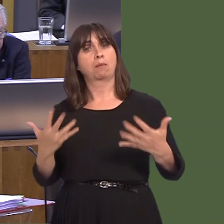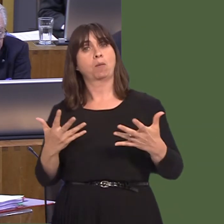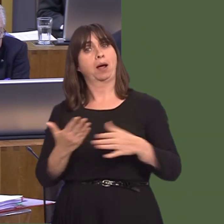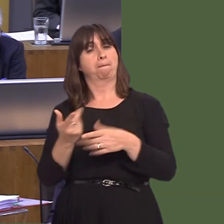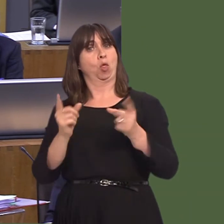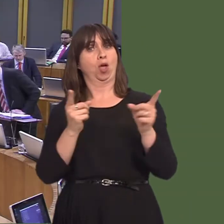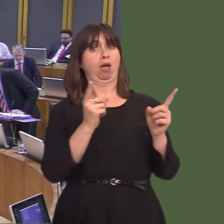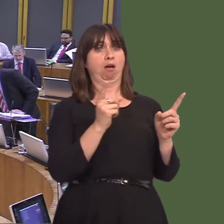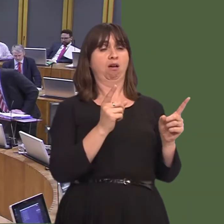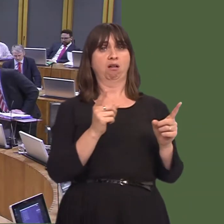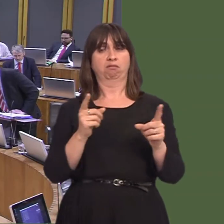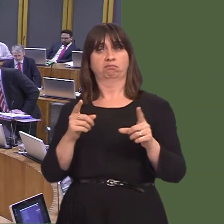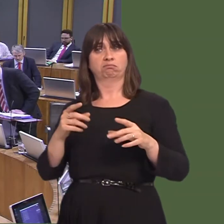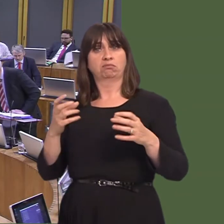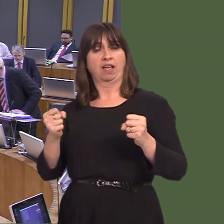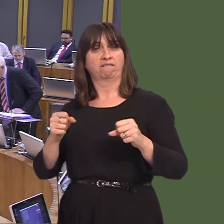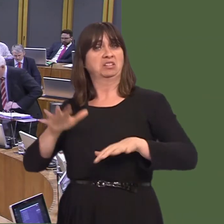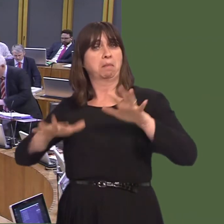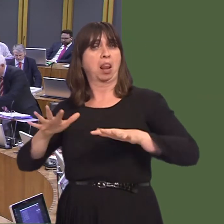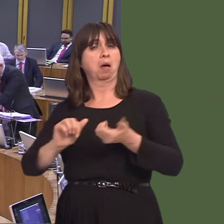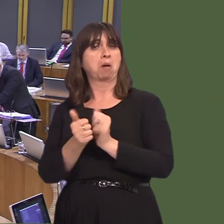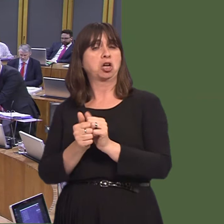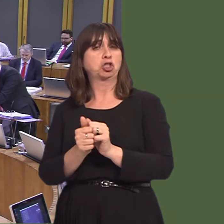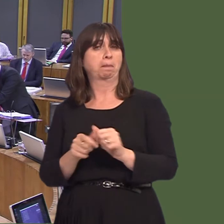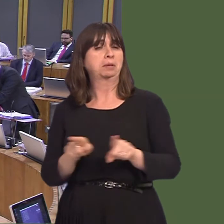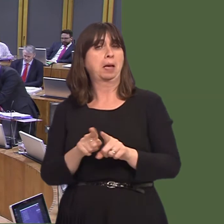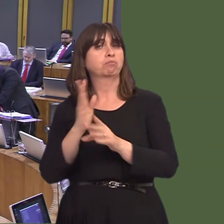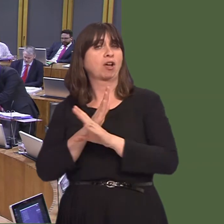Llyr Gruffydd AM: Rydw i wedi codi gofidiau ynglyn ‚ phreifateiddio gwasanaethau dialysis